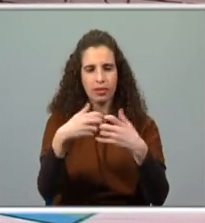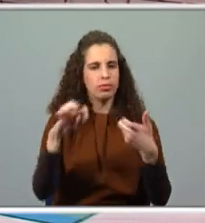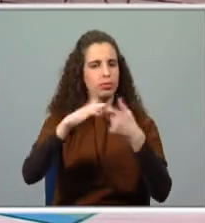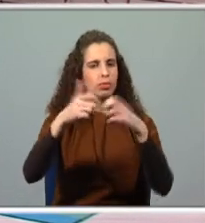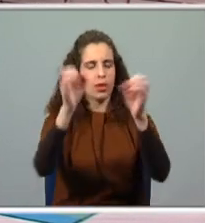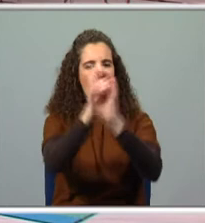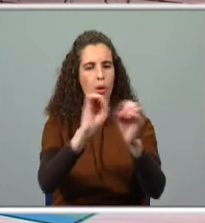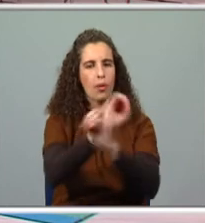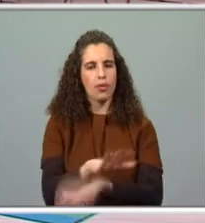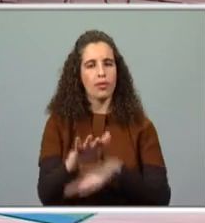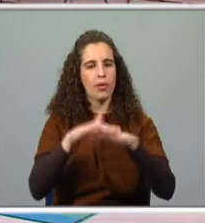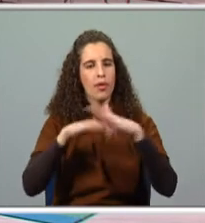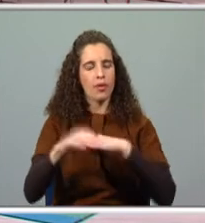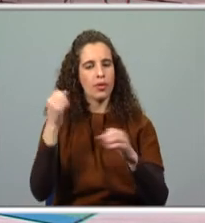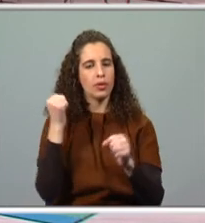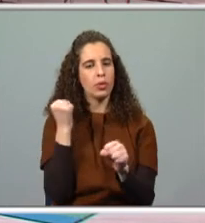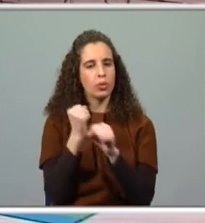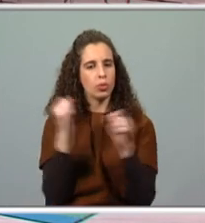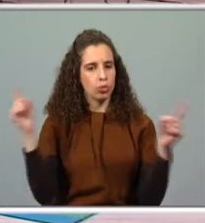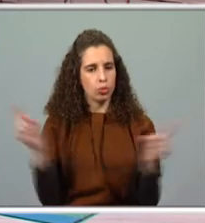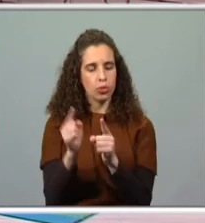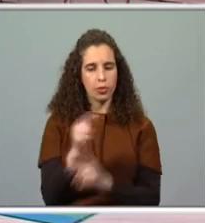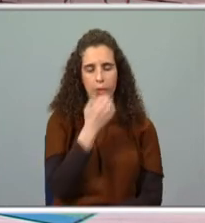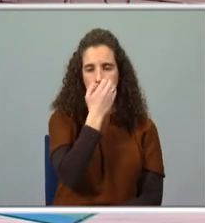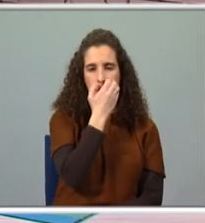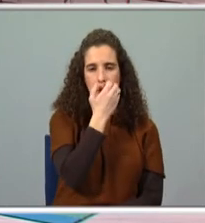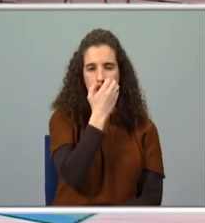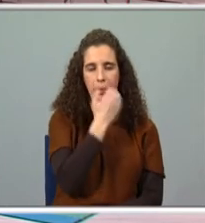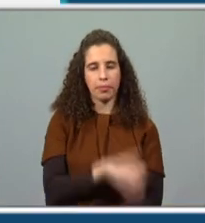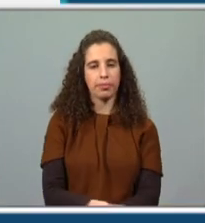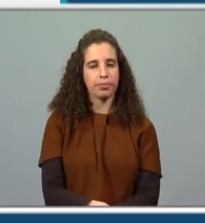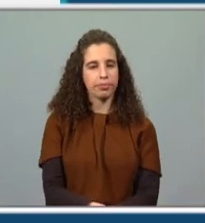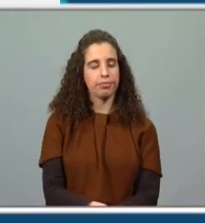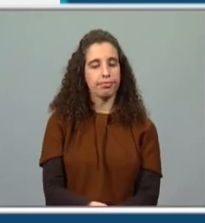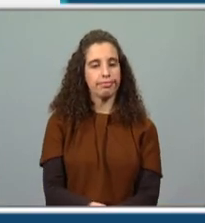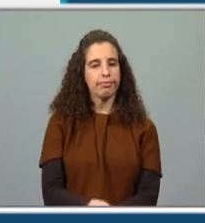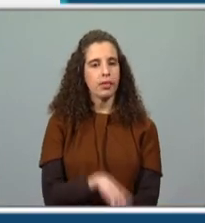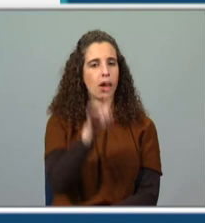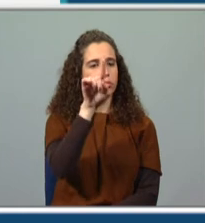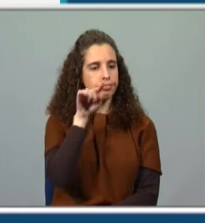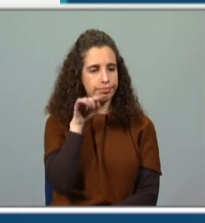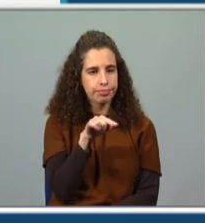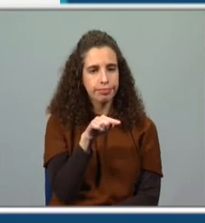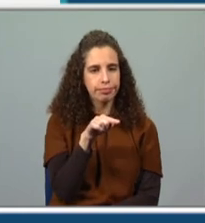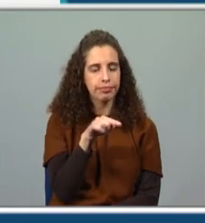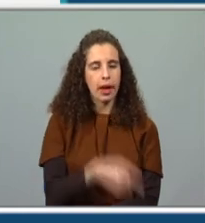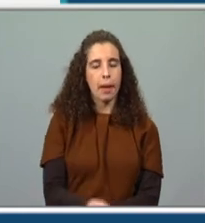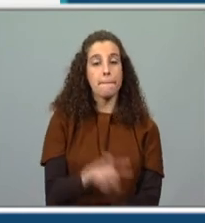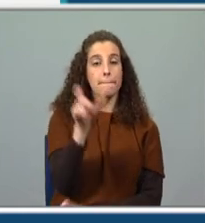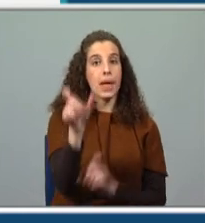vamos já fazer aqui um pequeno resumo ora as interjeições são então palavras 讓我們在這裡做一個小總結那麼感嘆詞就是單詞